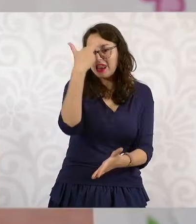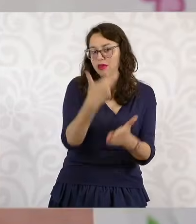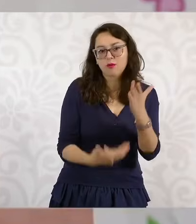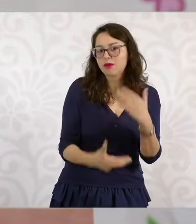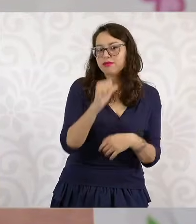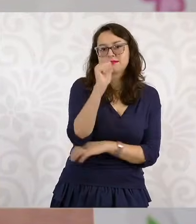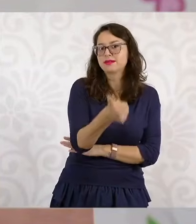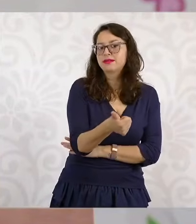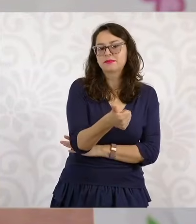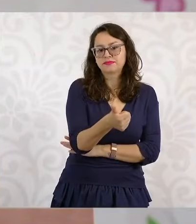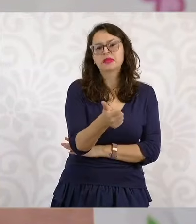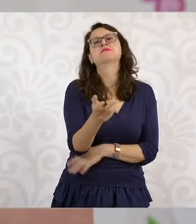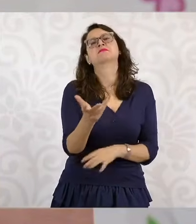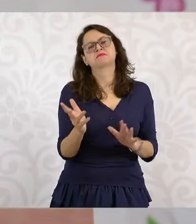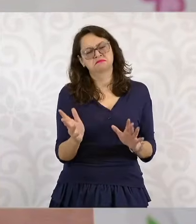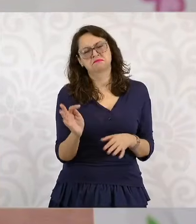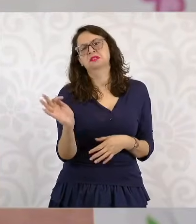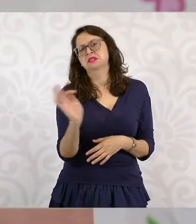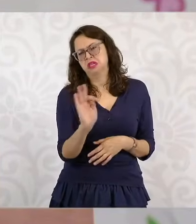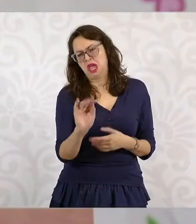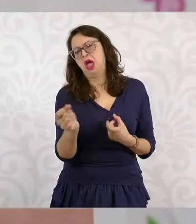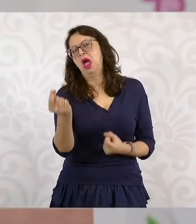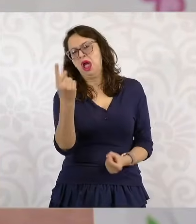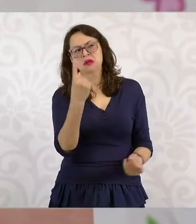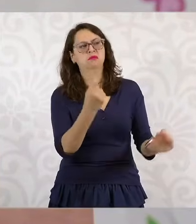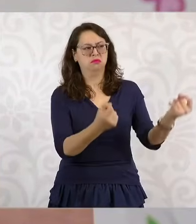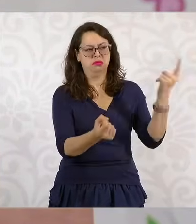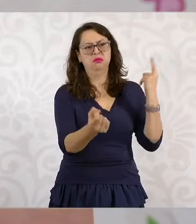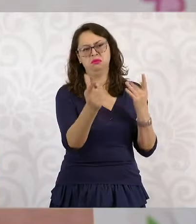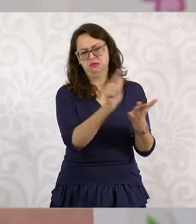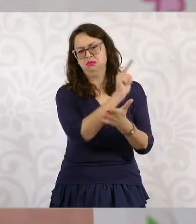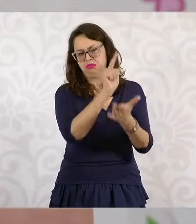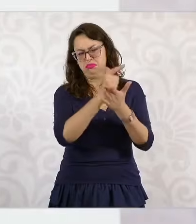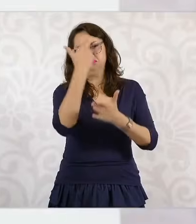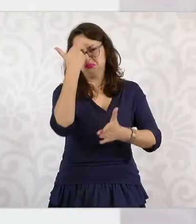Podrá haber una u otra persona que haya cometido un delito y tiene que ser sancionada,